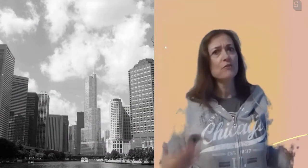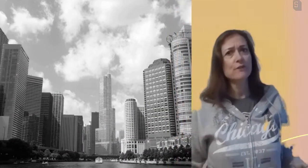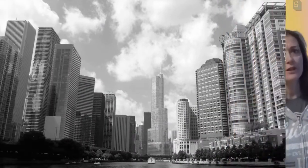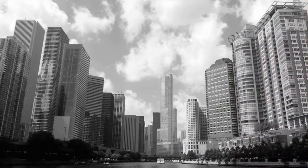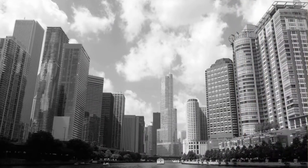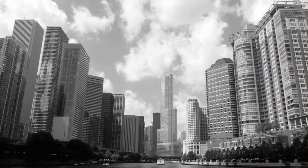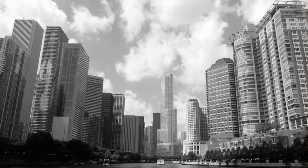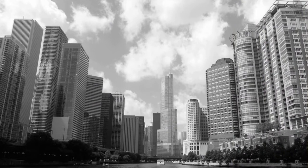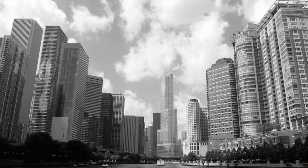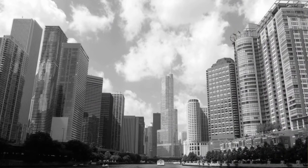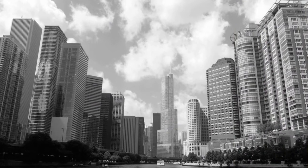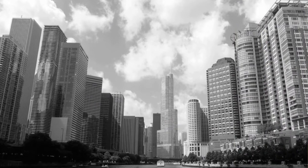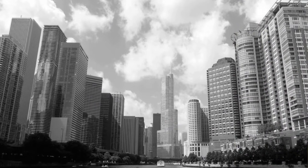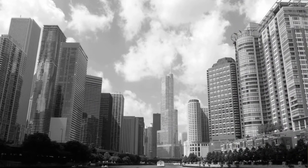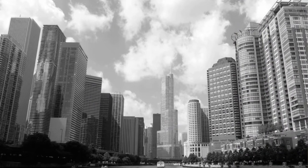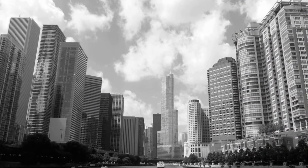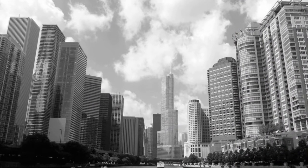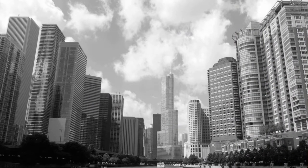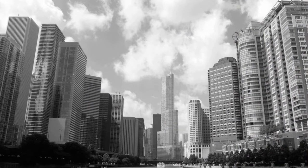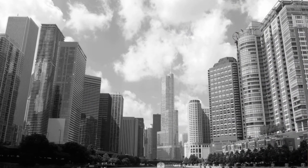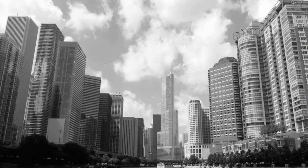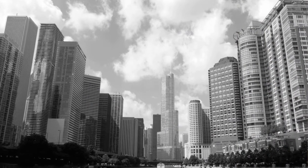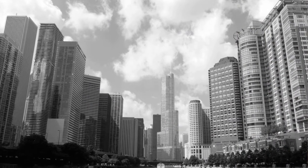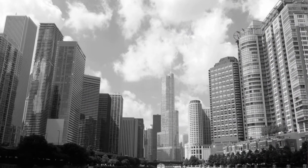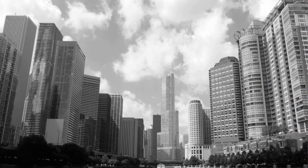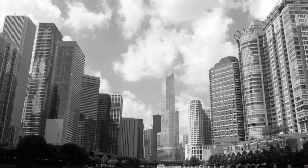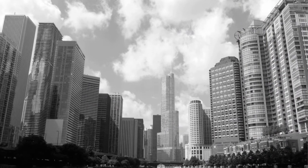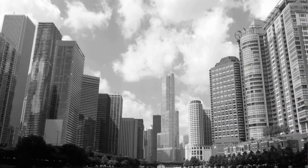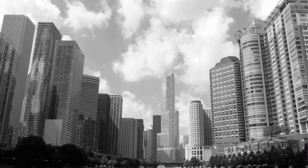dus een geweldige stad de wolkenkrabbers zijn indrukwekkend dus de geboortestad van een wolkenkrabber